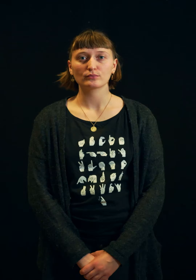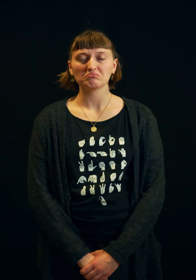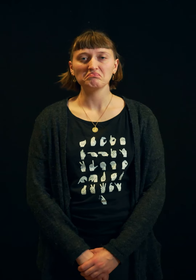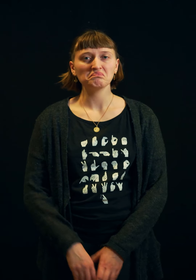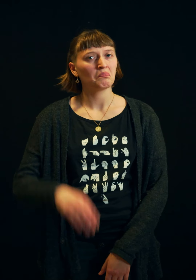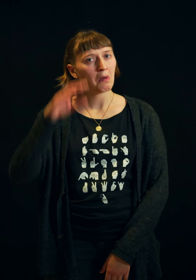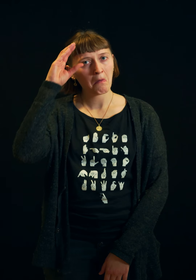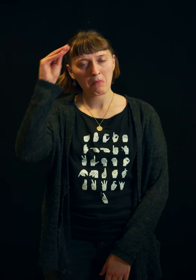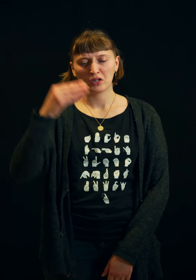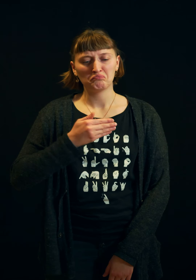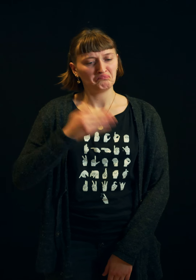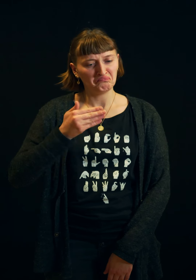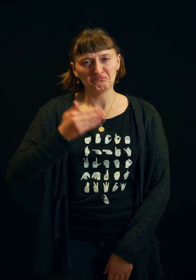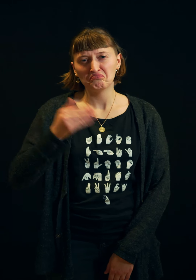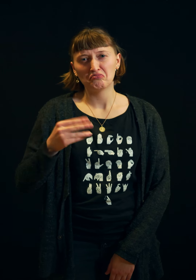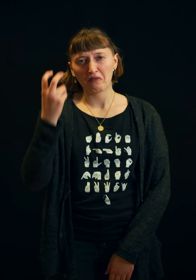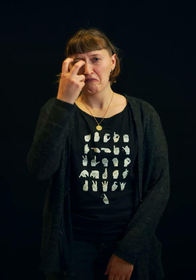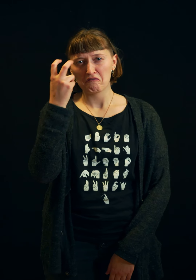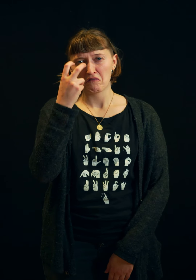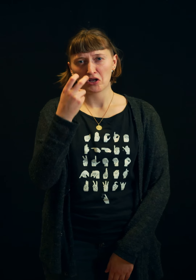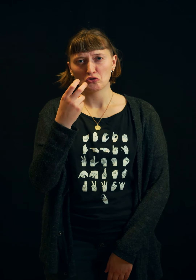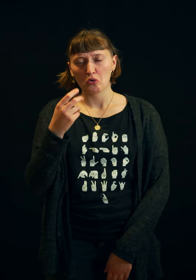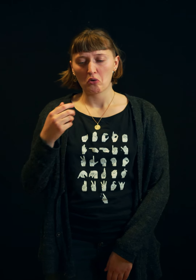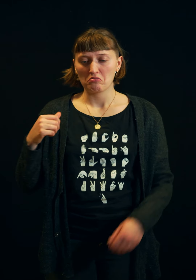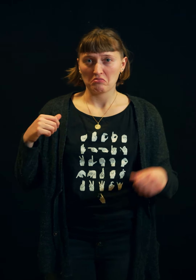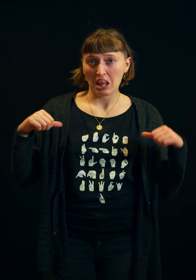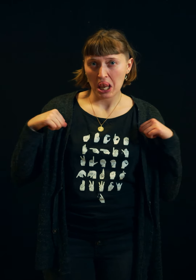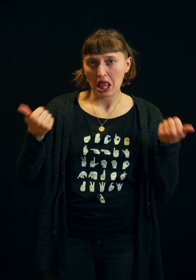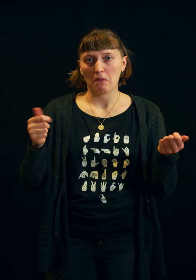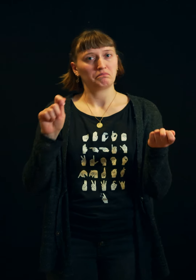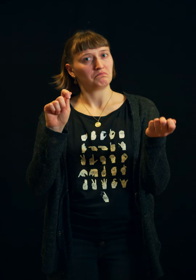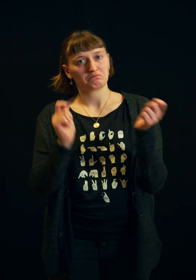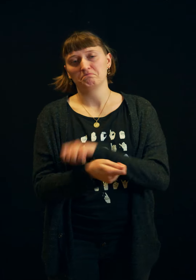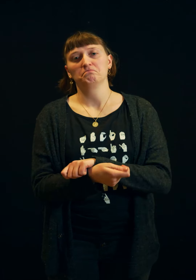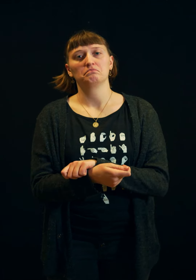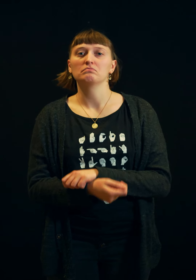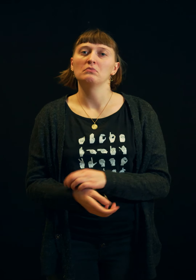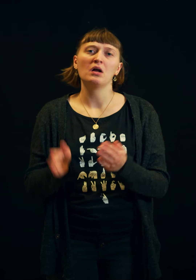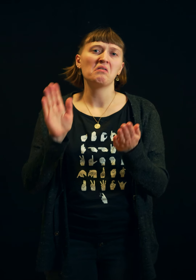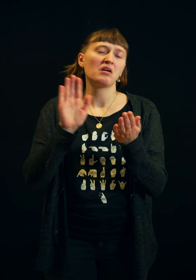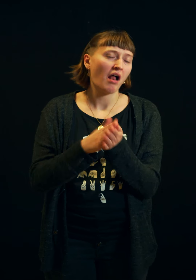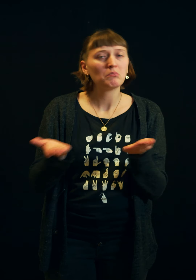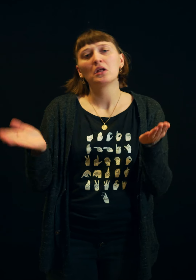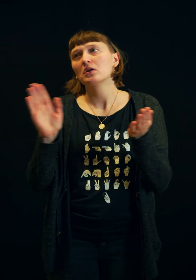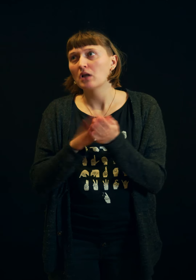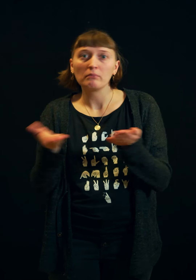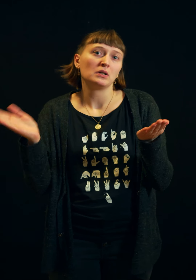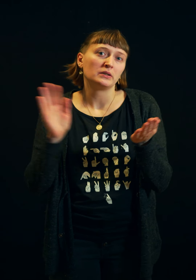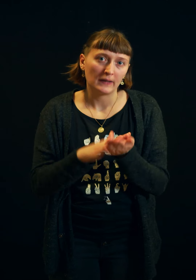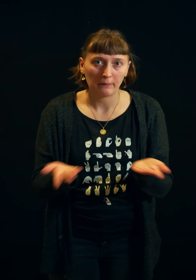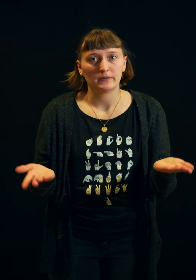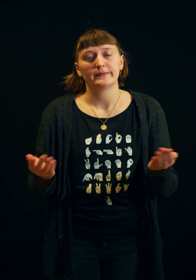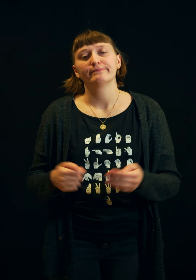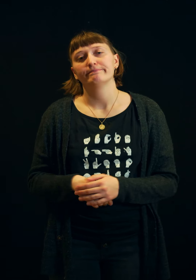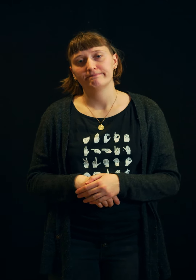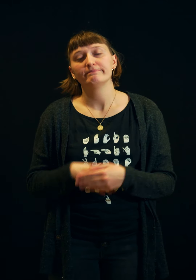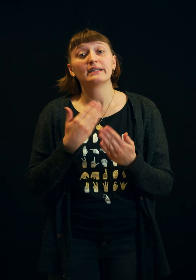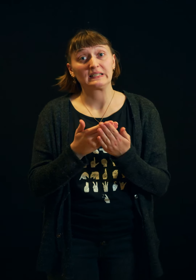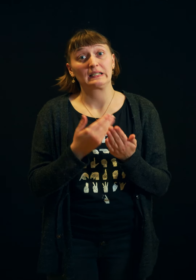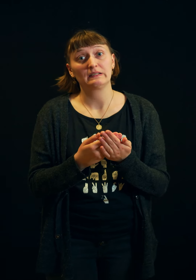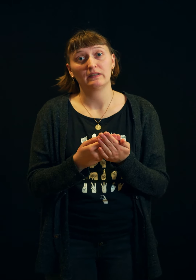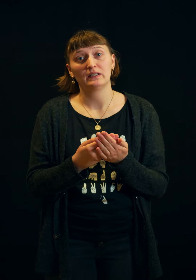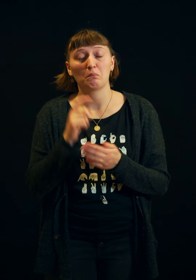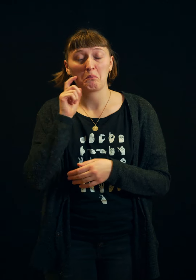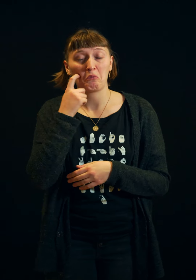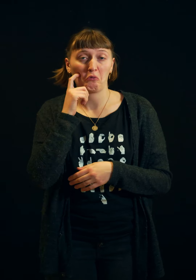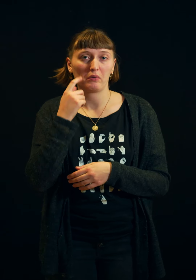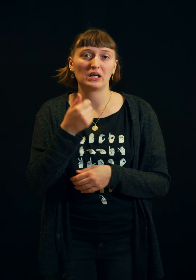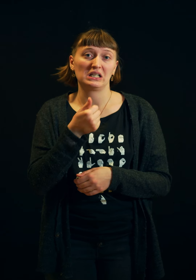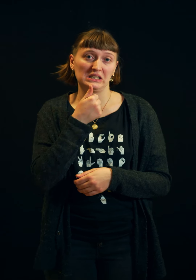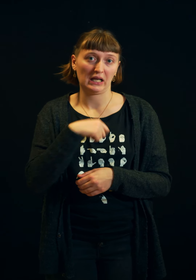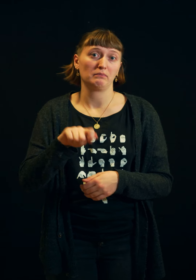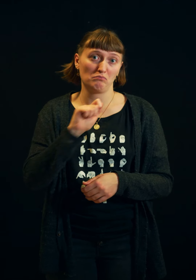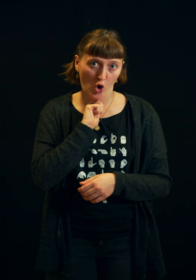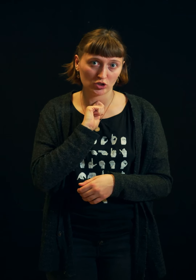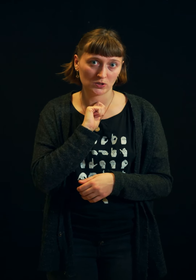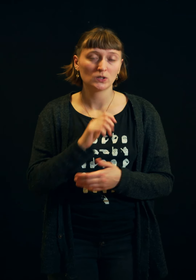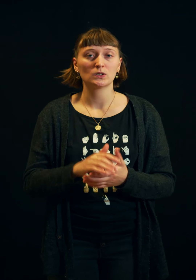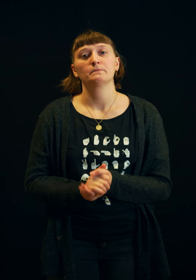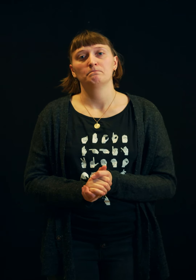Und als er an jedem Versuch es zu ändern verzweifelt, da wollte er allem ein Ende bereiten.